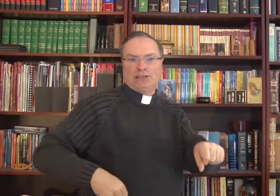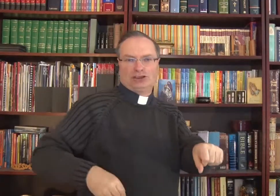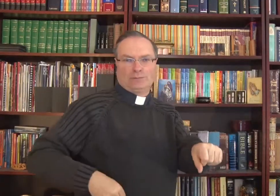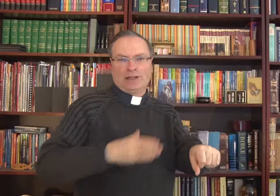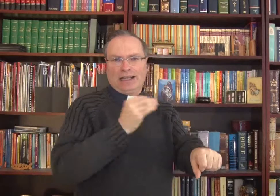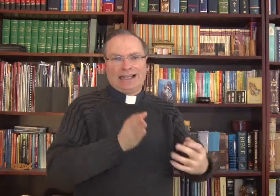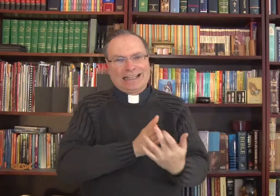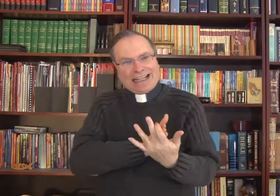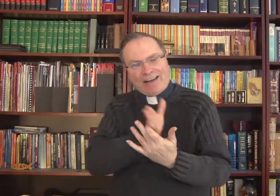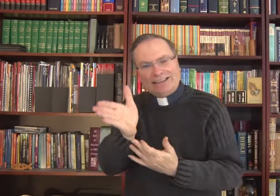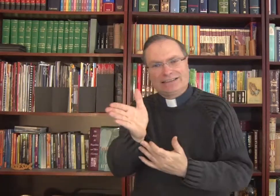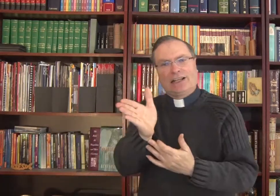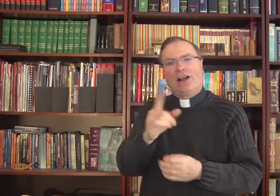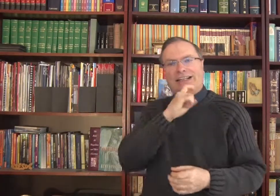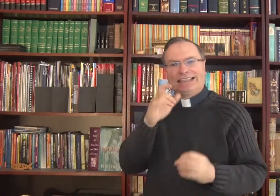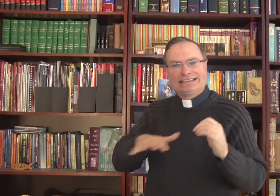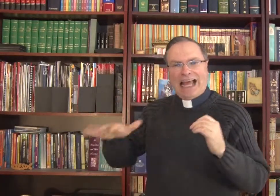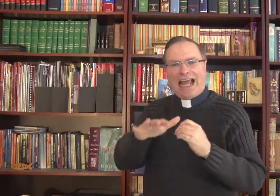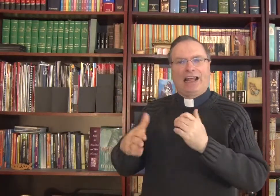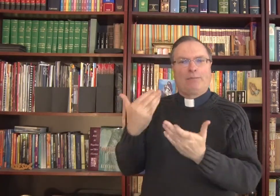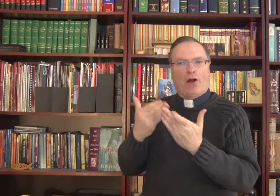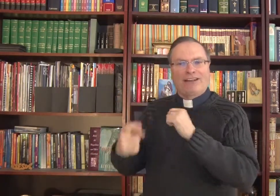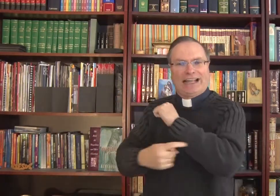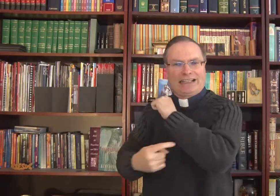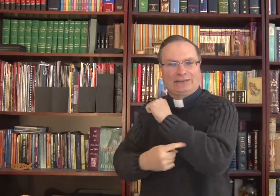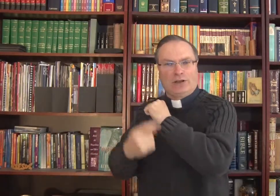de péché et traverser le désert (épreuve-tentation)